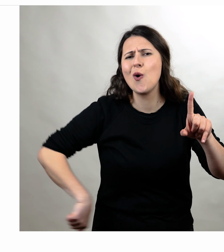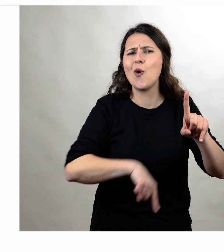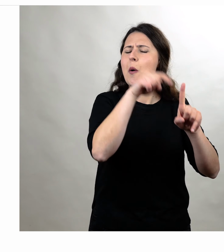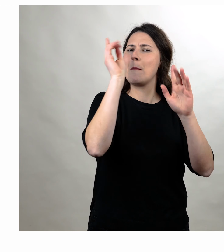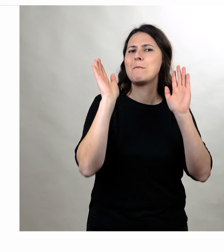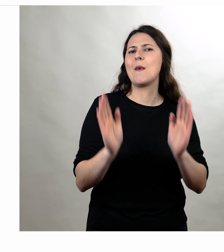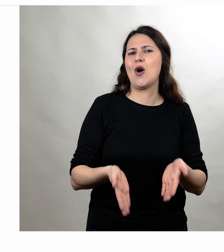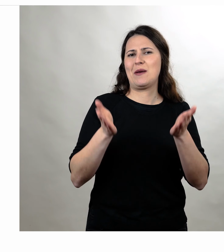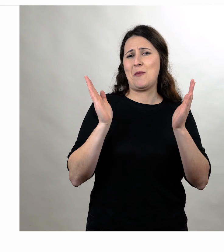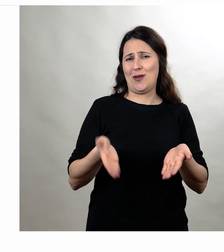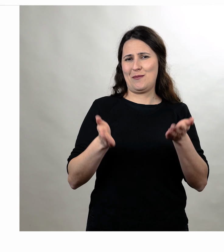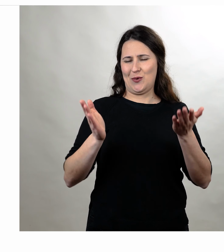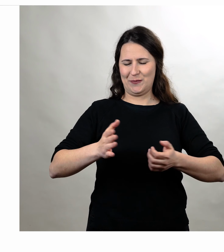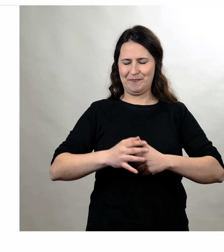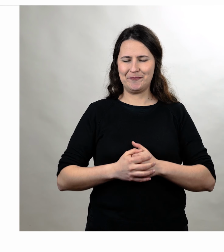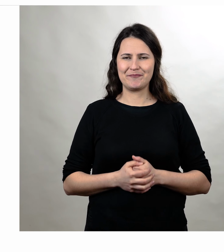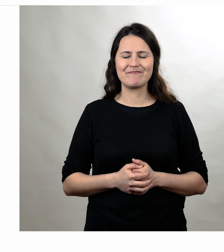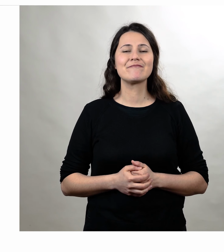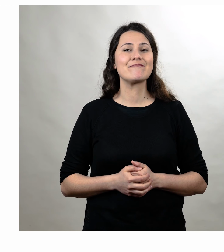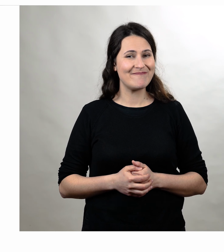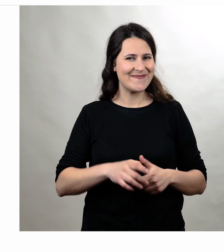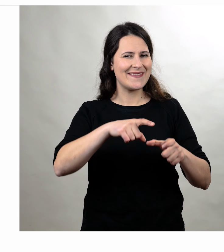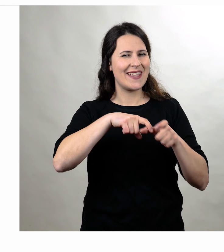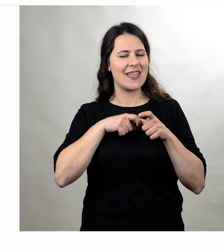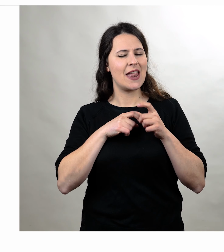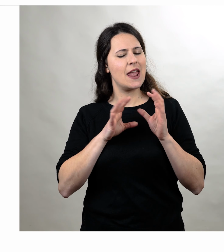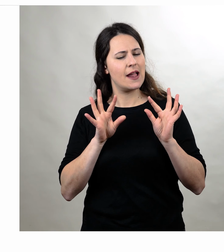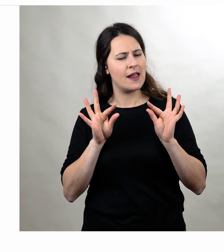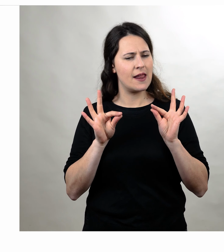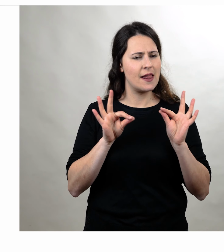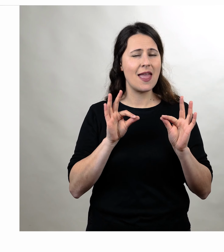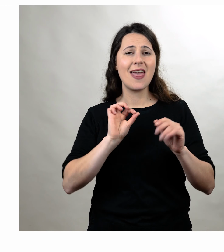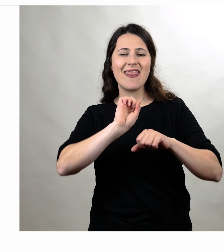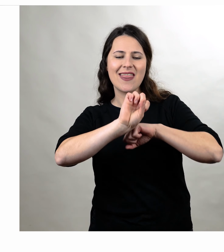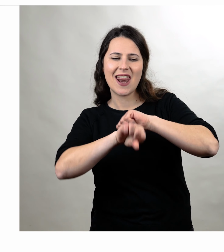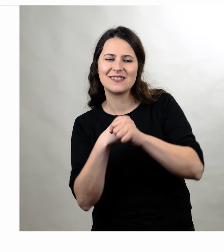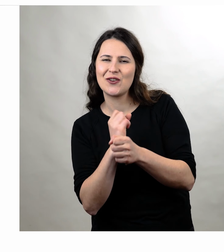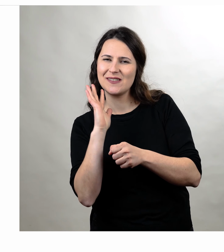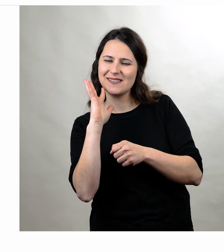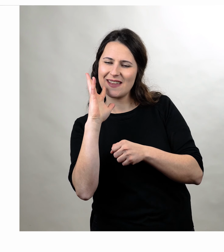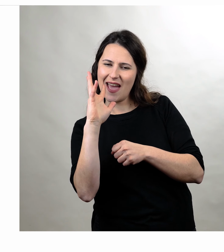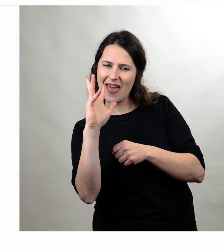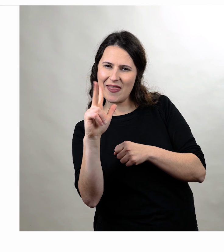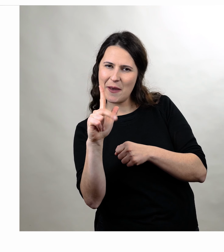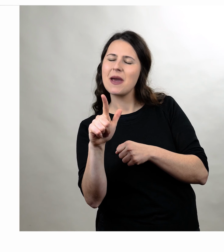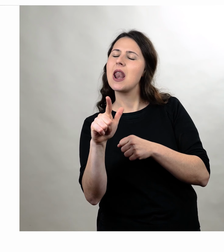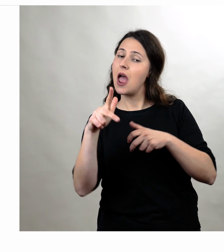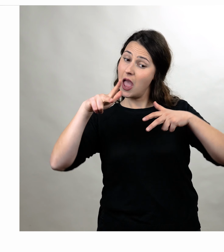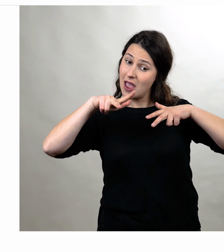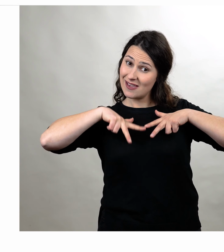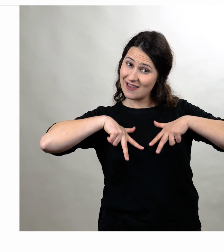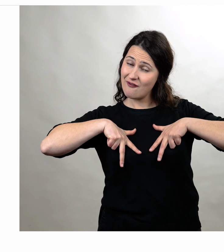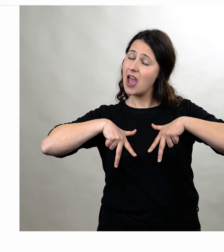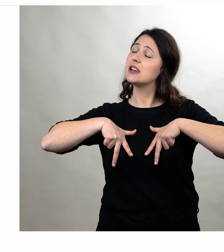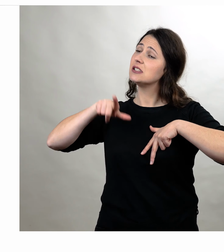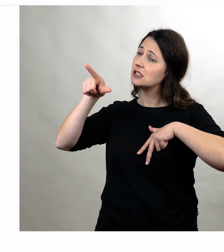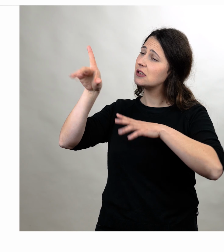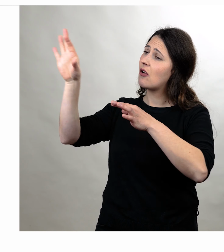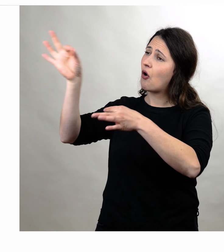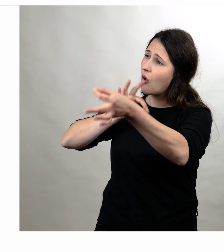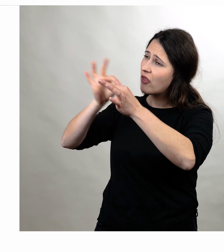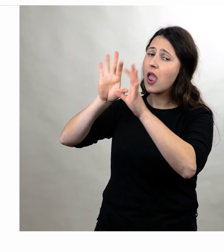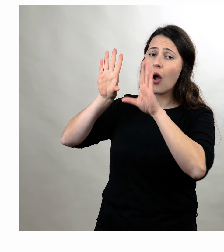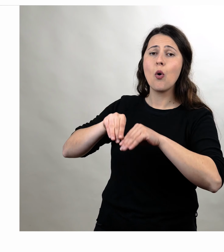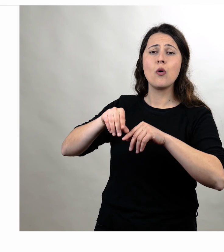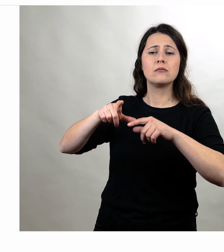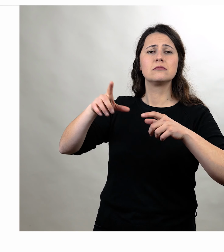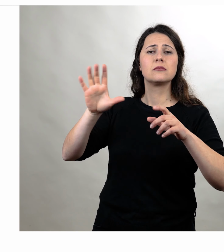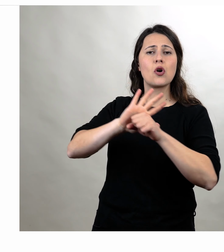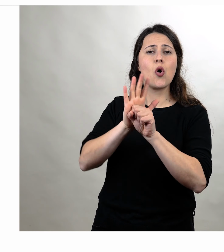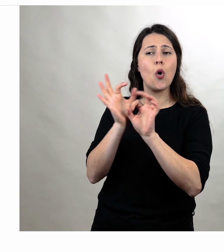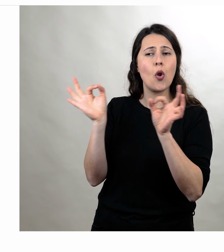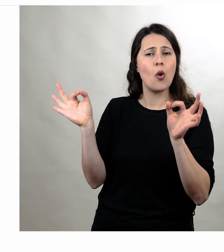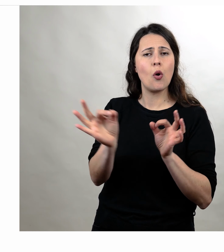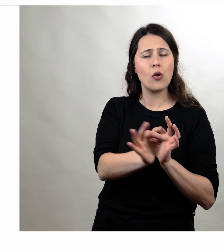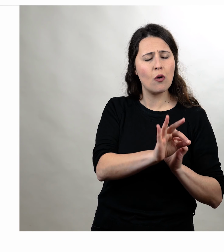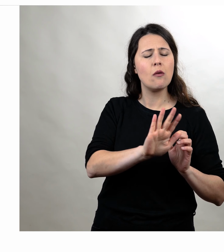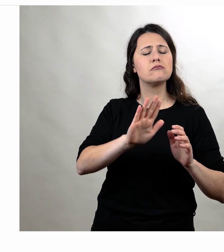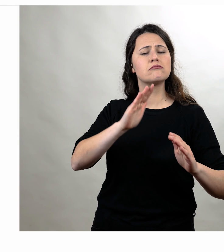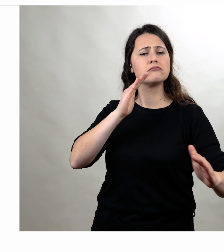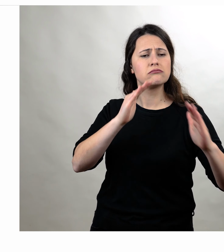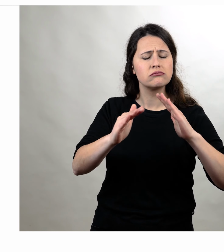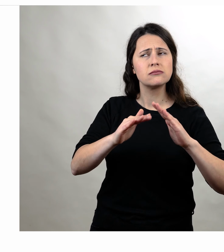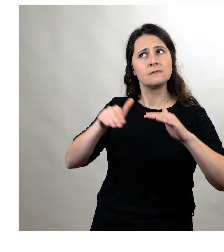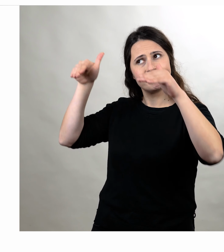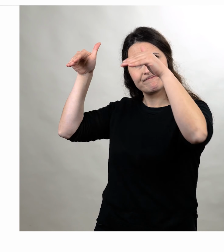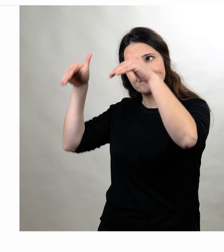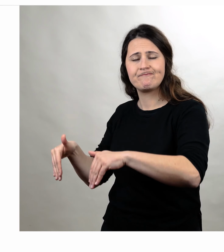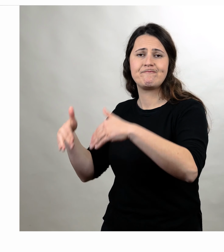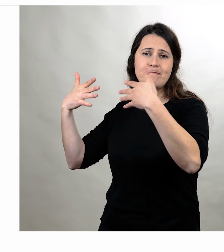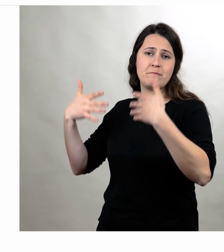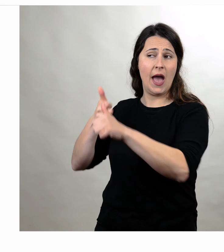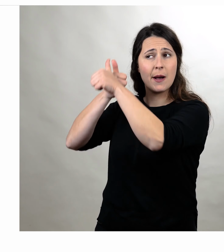Η εταιρεία έχει προσαρμόσει τις καθημερινές της δραστηριότητες σύμφωνα με τις οδηγίες της κυβέρνησης για προστασία της δημόσιας υγείας.